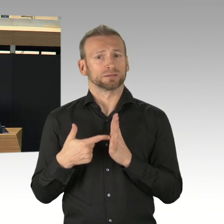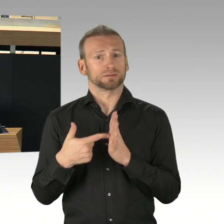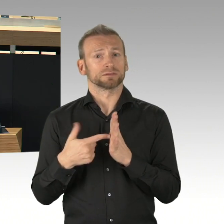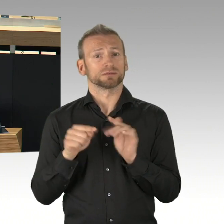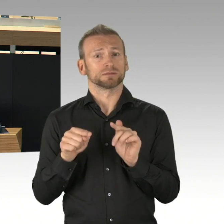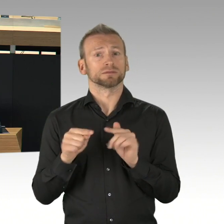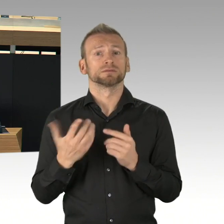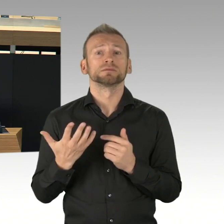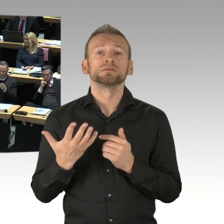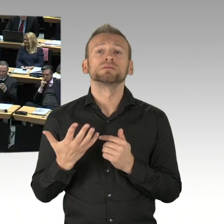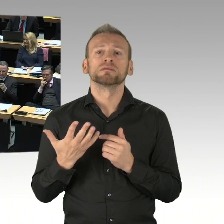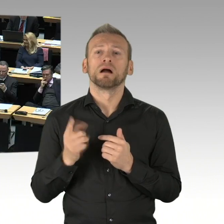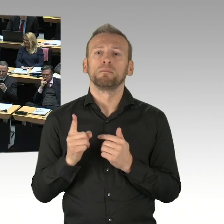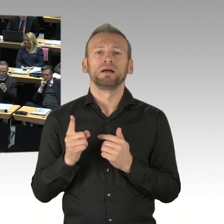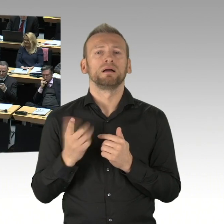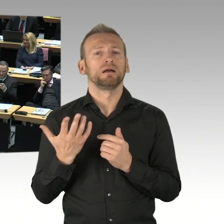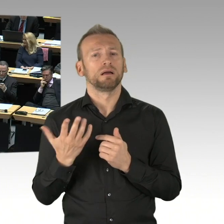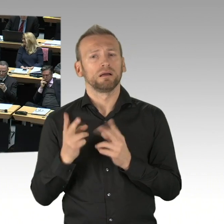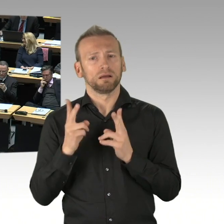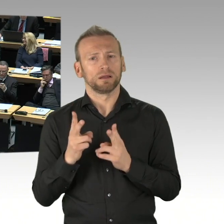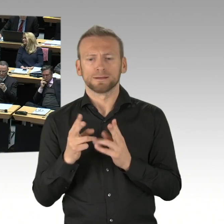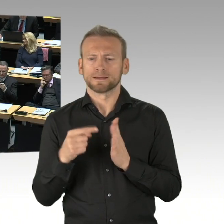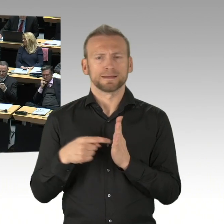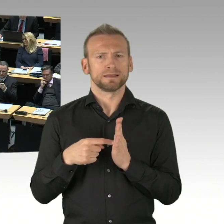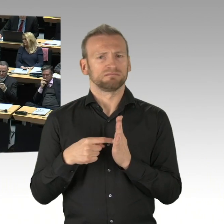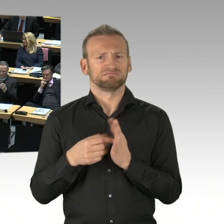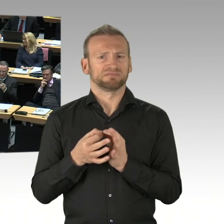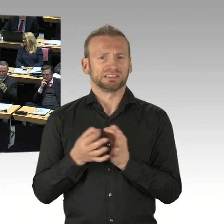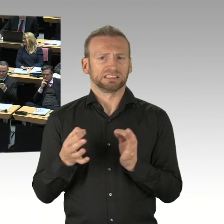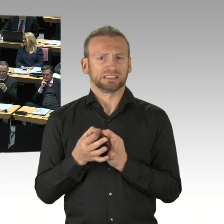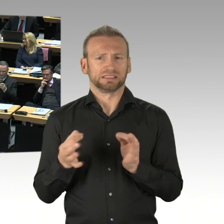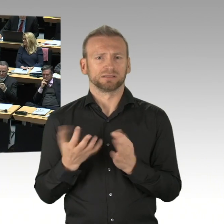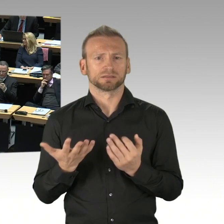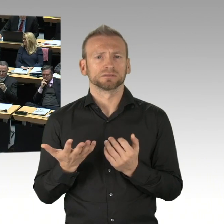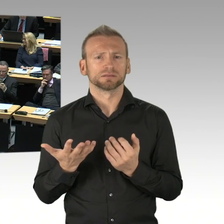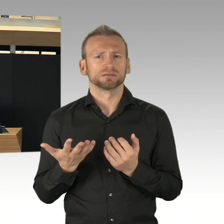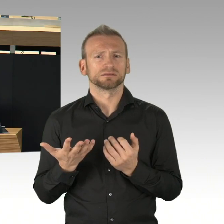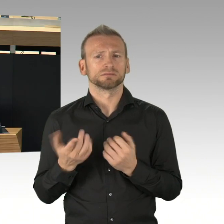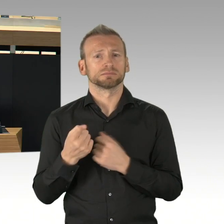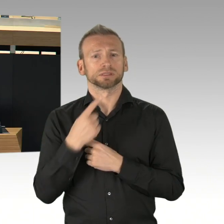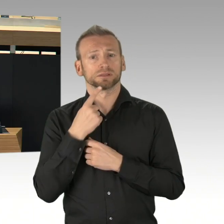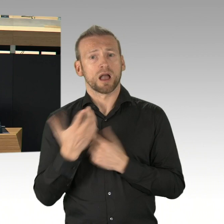Und wer sich an das Jahr 2019 und den Juni im Jahr 2019 erinnern mag, der muss sich leider auch daran erinnern,